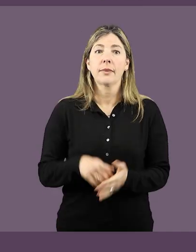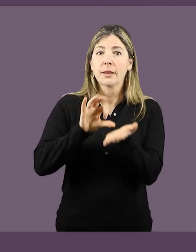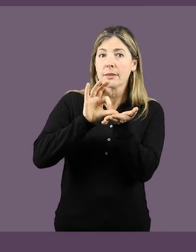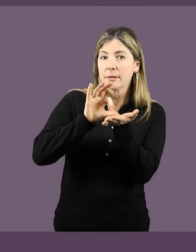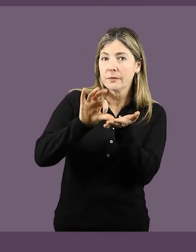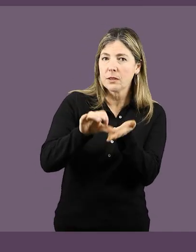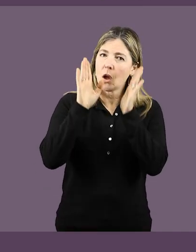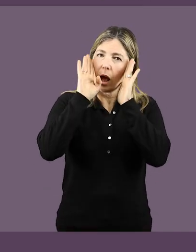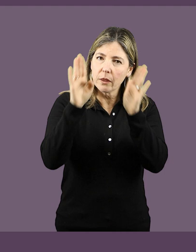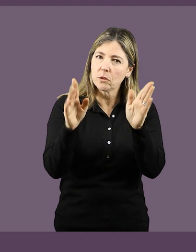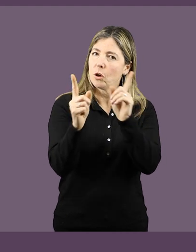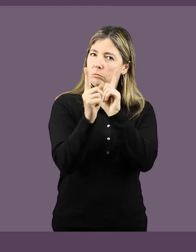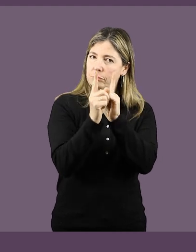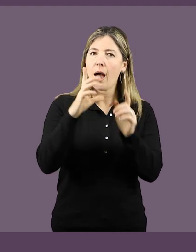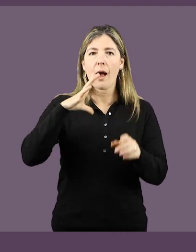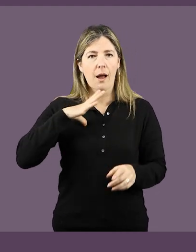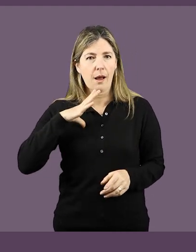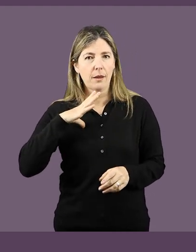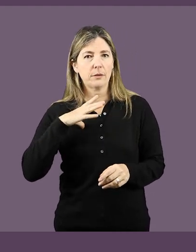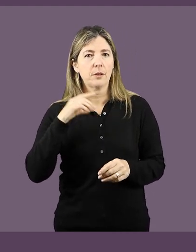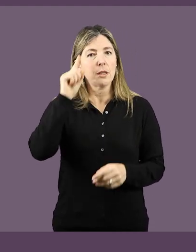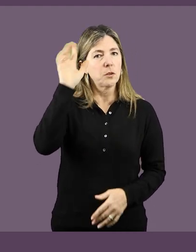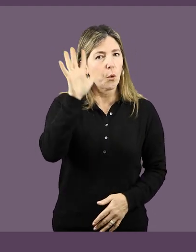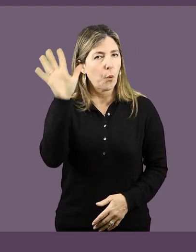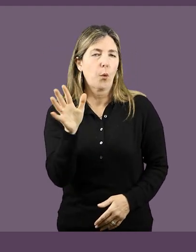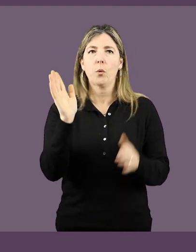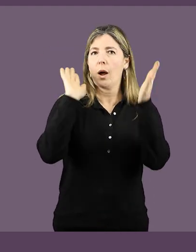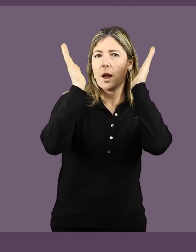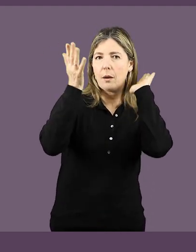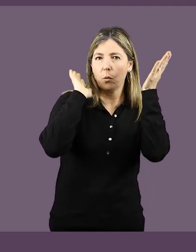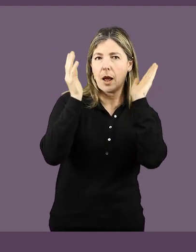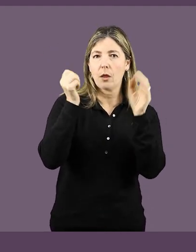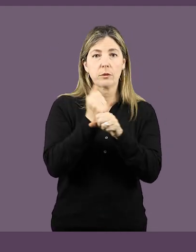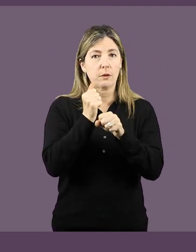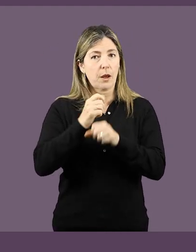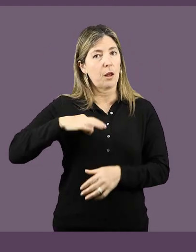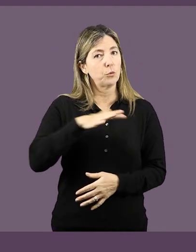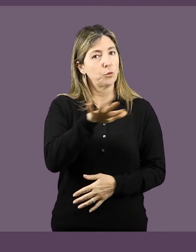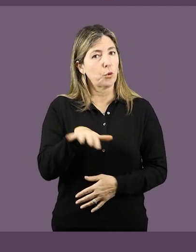En el servicio atienden psicólogas, abogados y una trabajadora social.